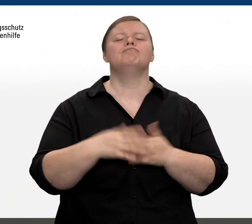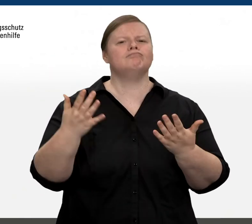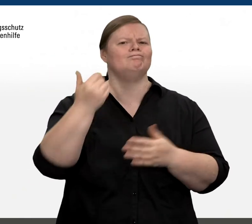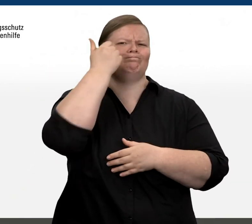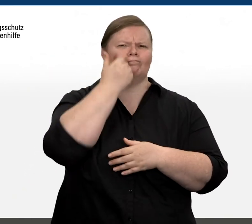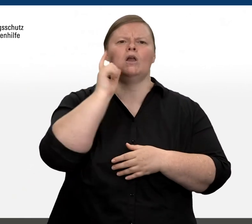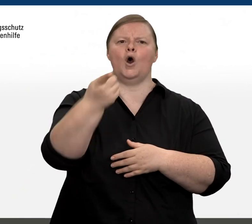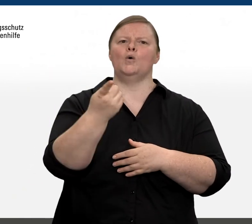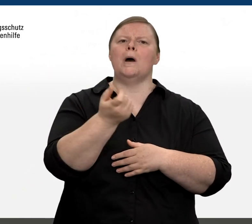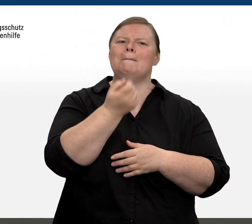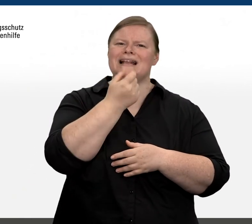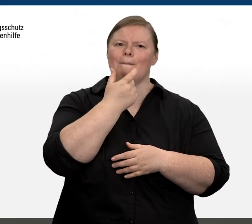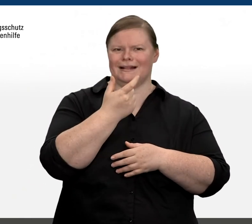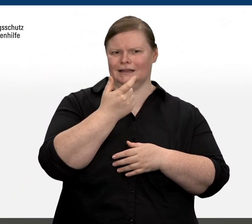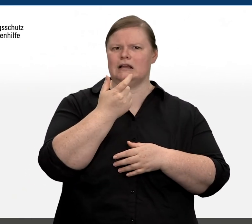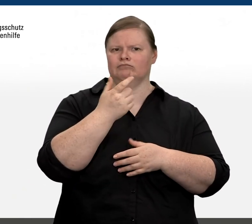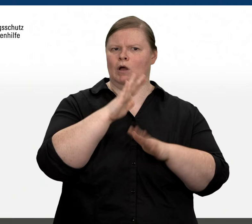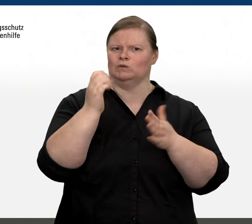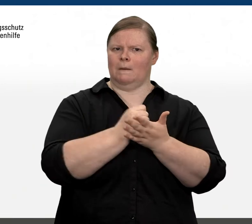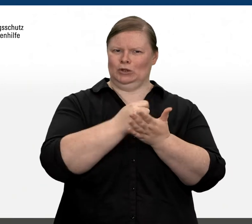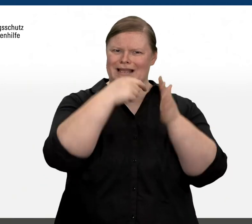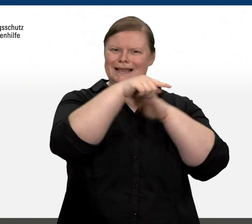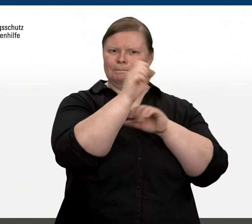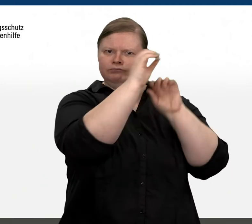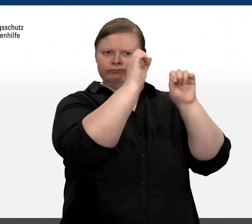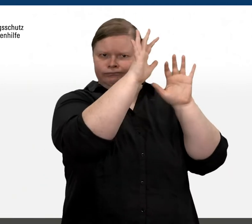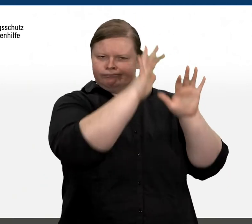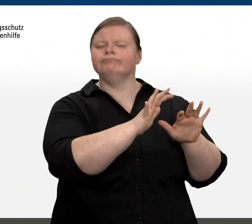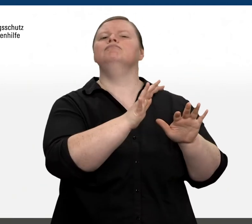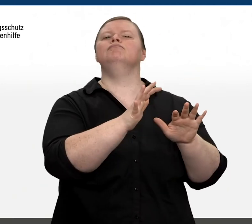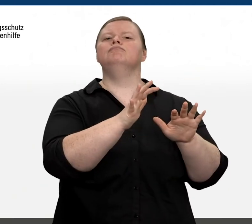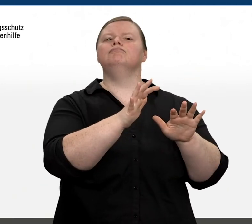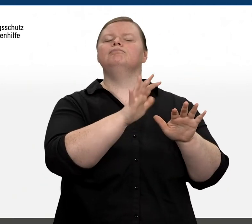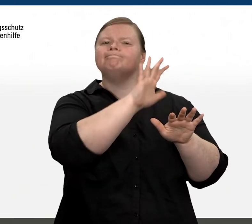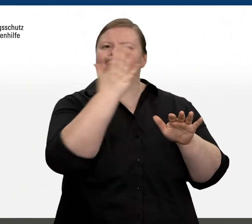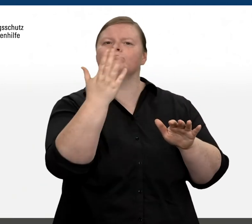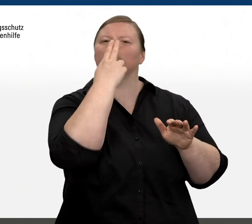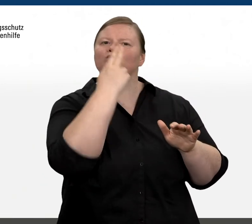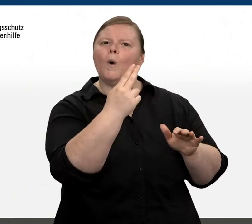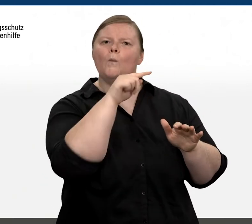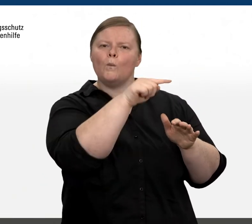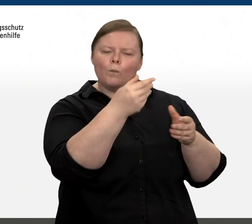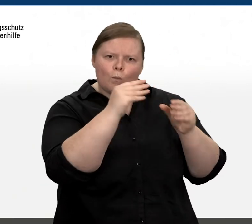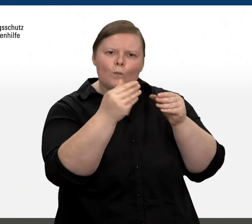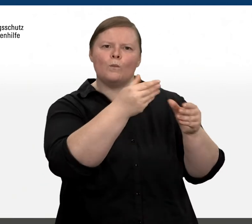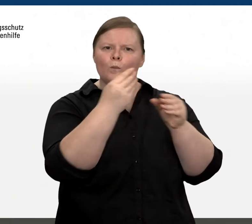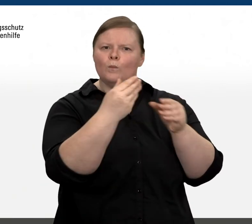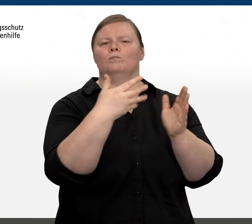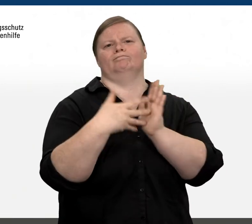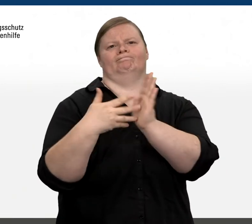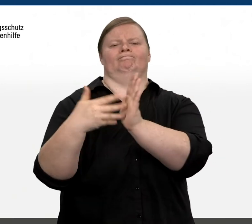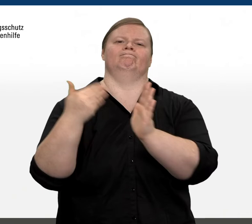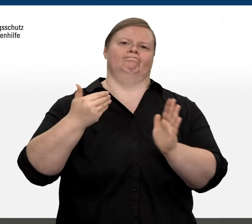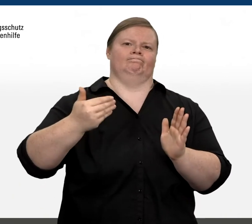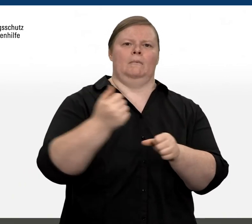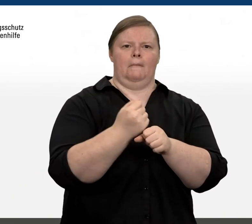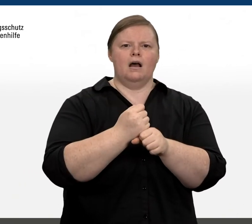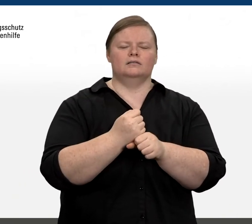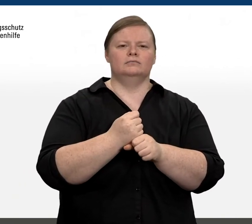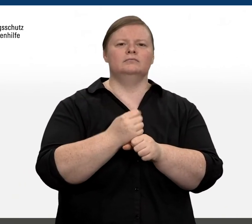Kontrollieren Sie regelmäßig die Medikamente in Ihrer Hausapotheke.